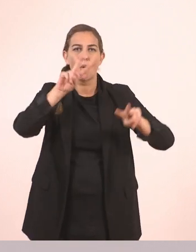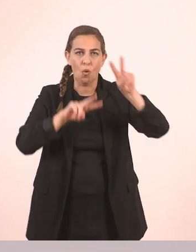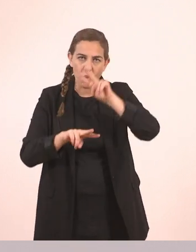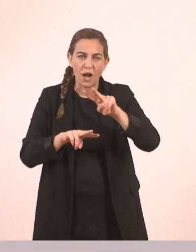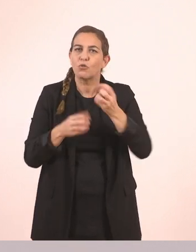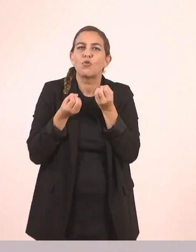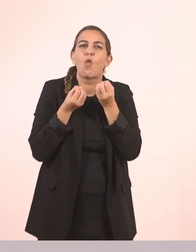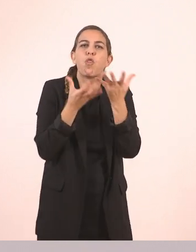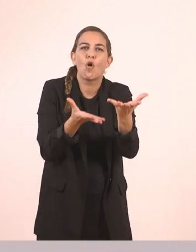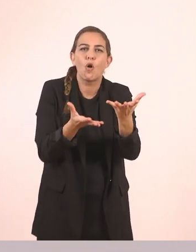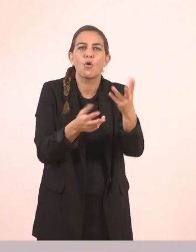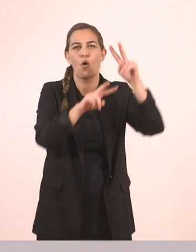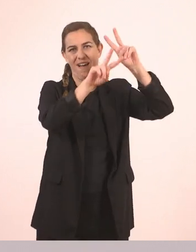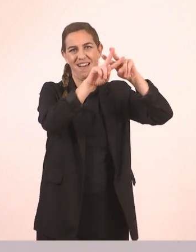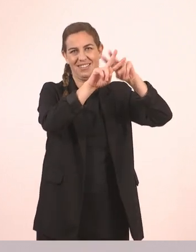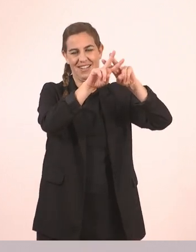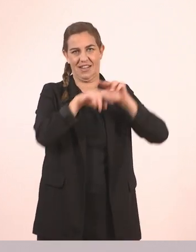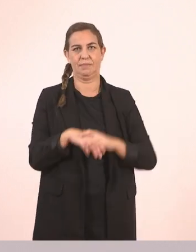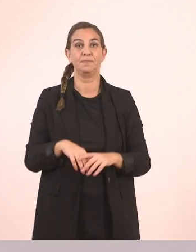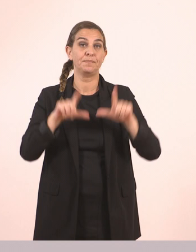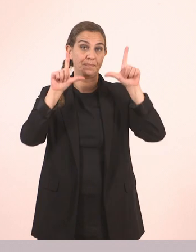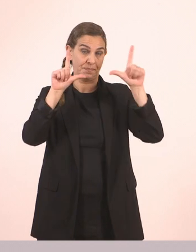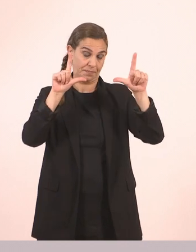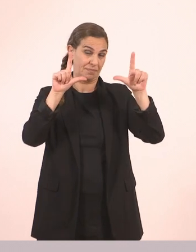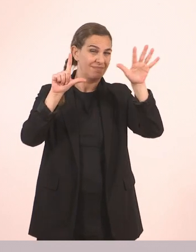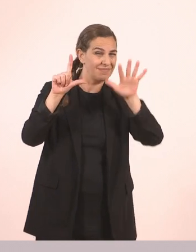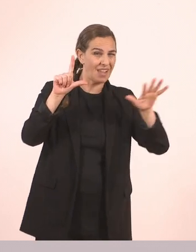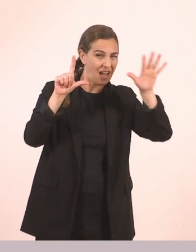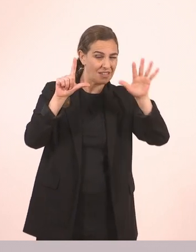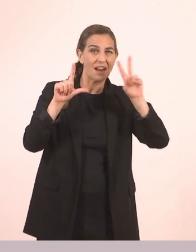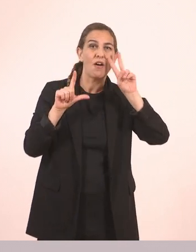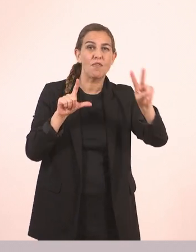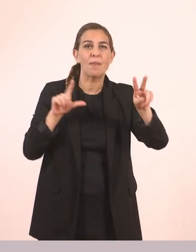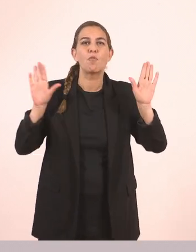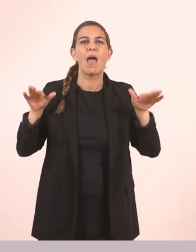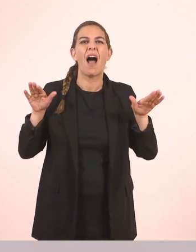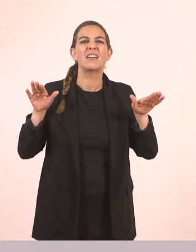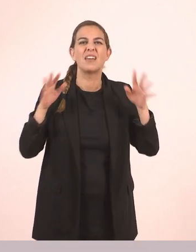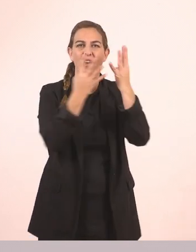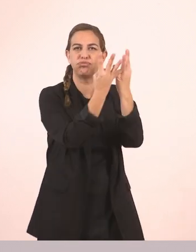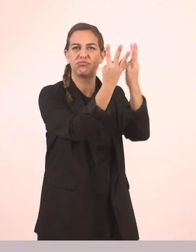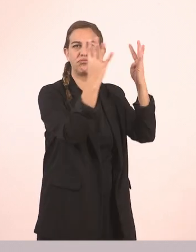Αριστερά πάνω βλέπουμε μια στρατιά αγγέλων, οι άγγελοι προσφέρουν τον ύμνο τους.